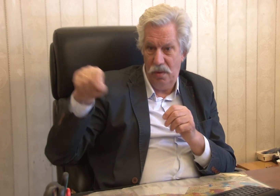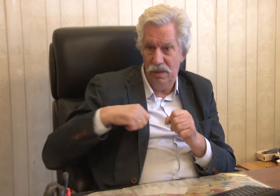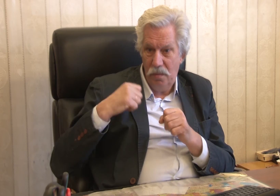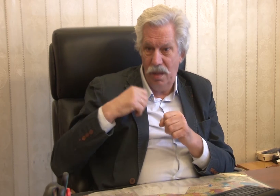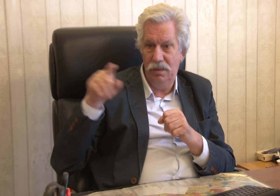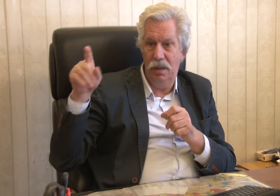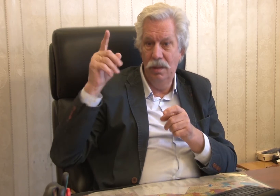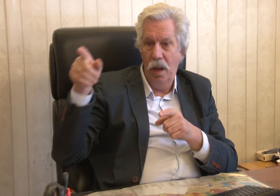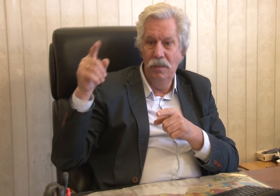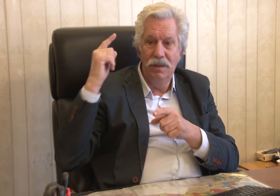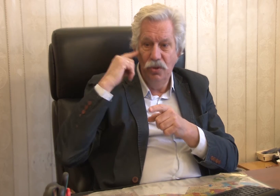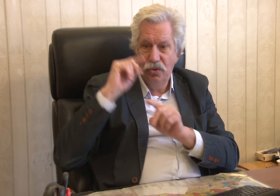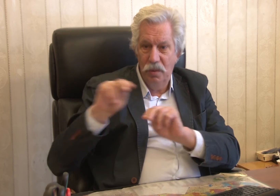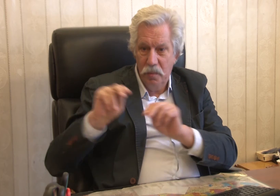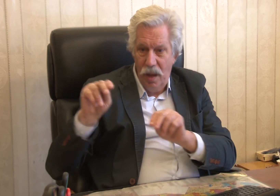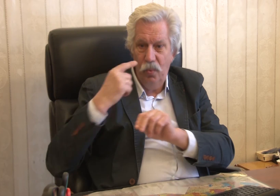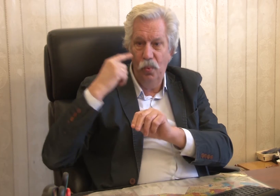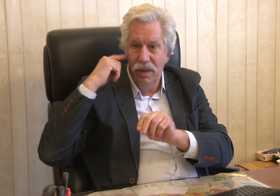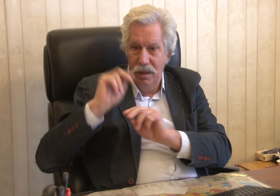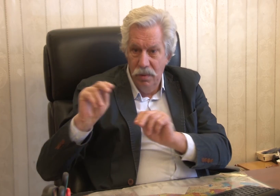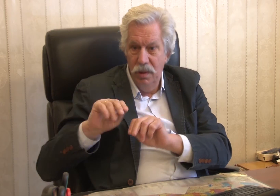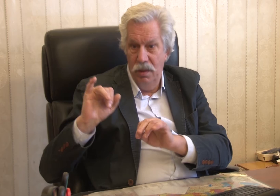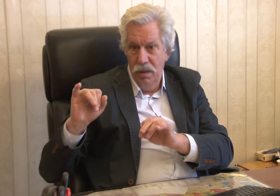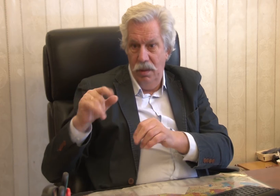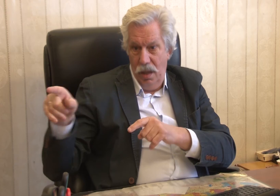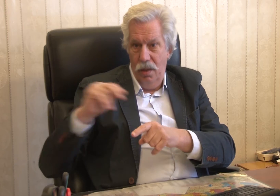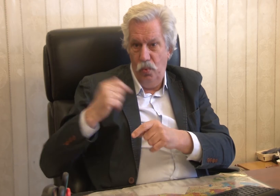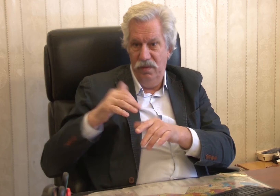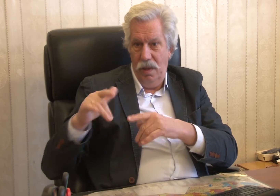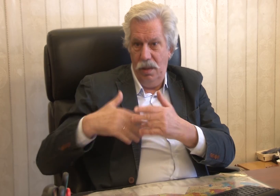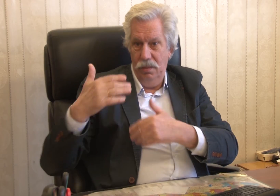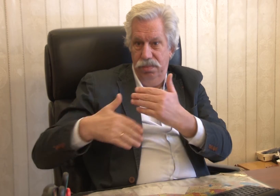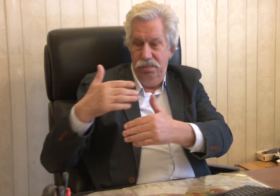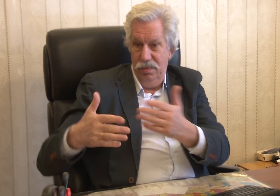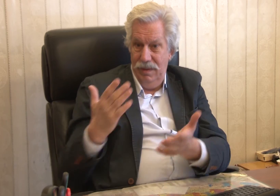занимаются со слышащими и с глухими в области художественной самодеятельности.